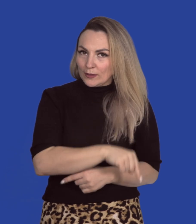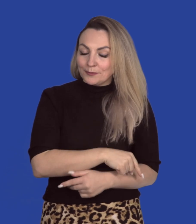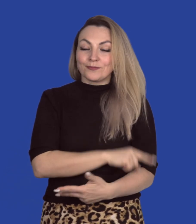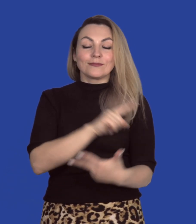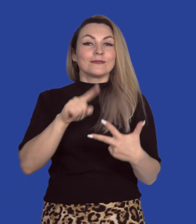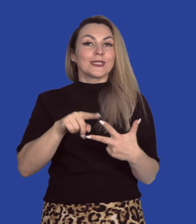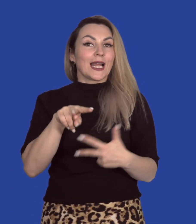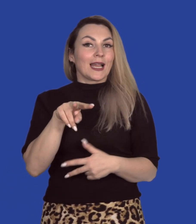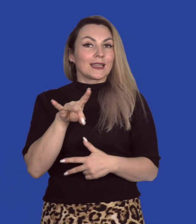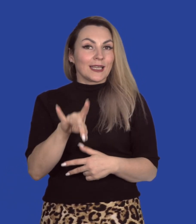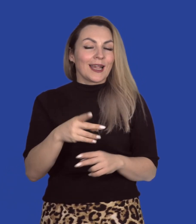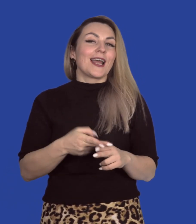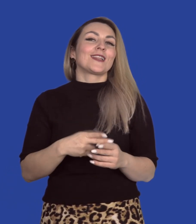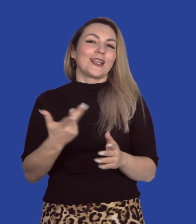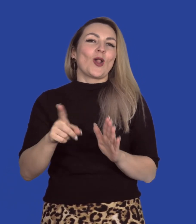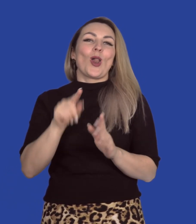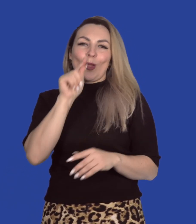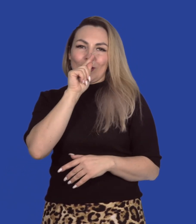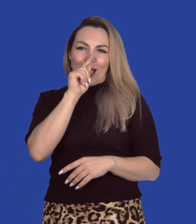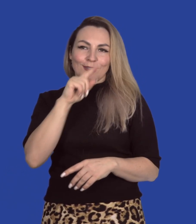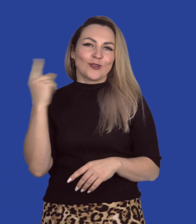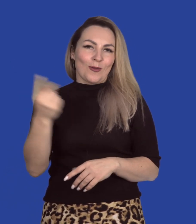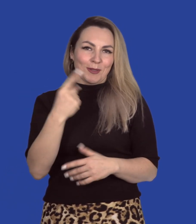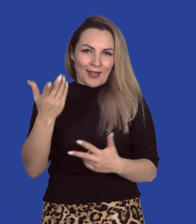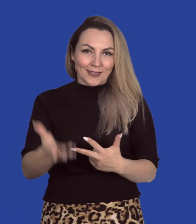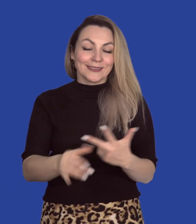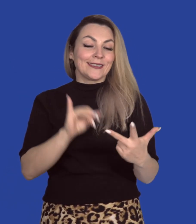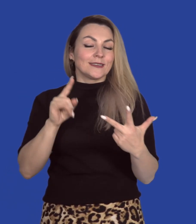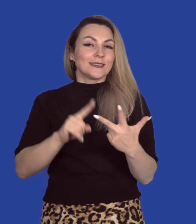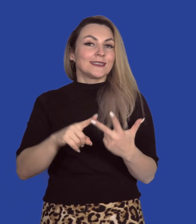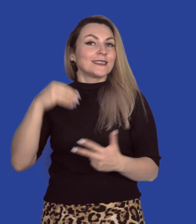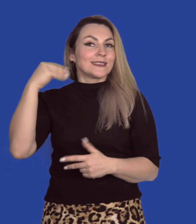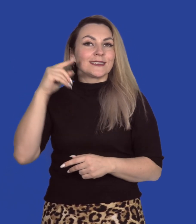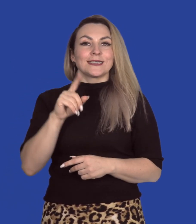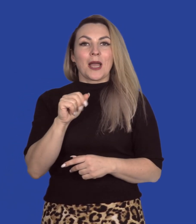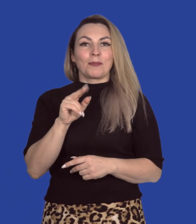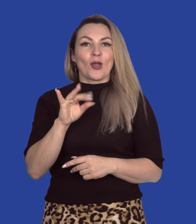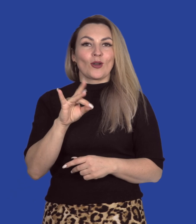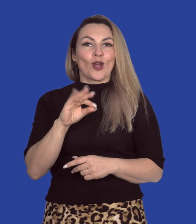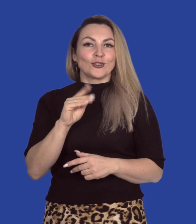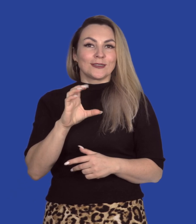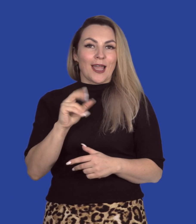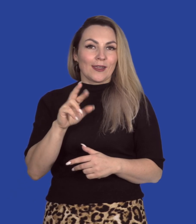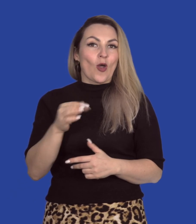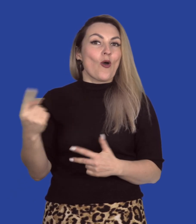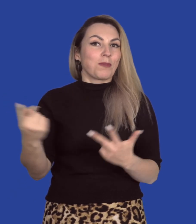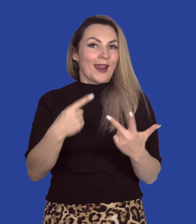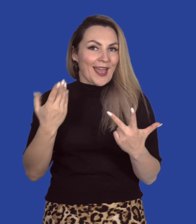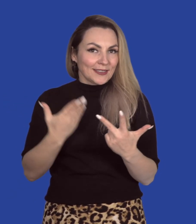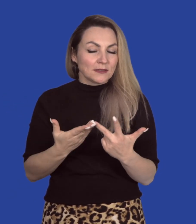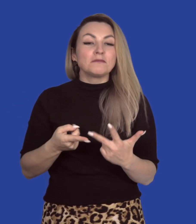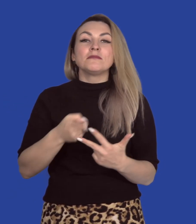2) РО ВОГ в Луганской Народной Республике (ЛНР), 3) РО ВОГ в Запорожской области.